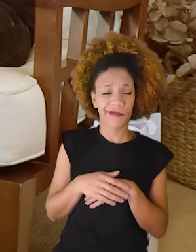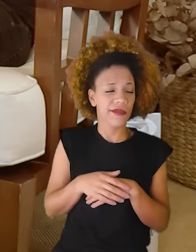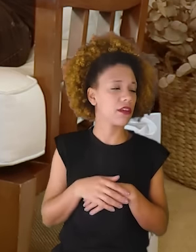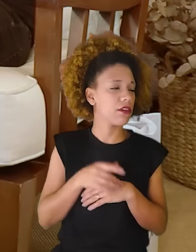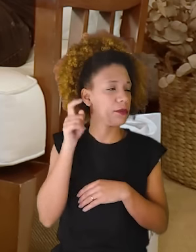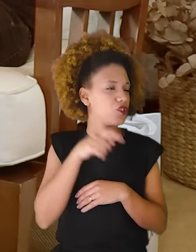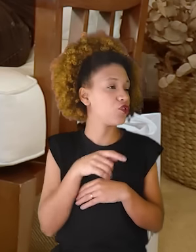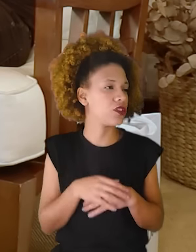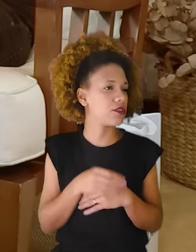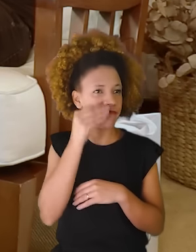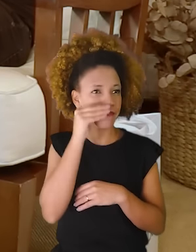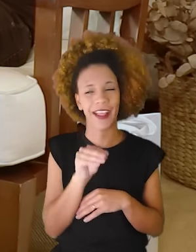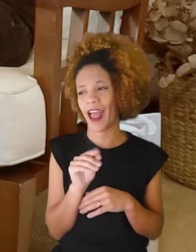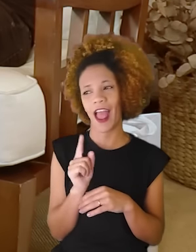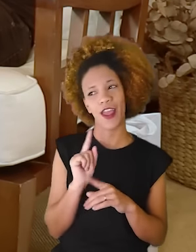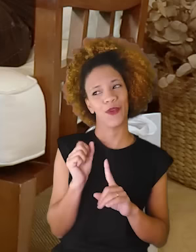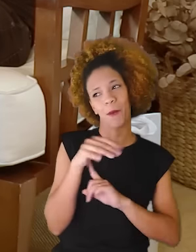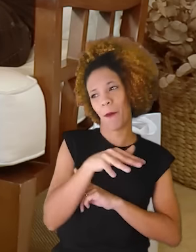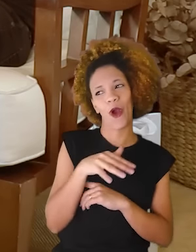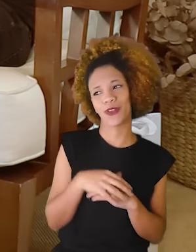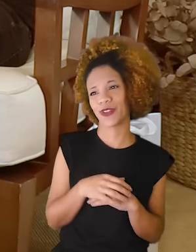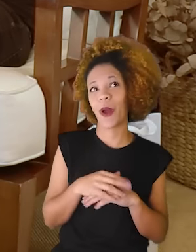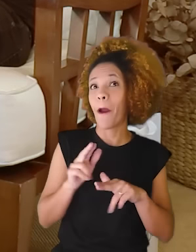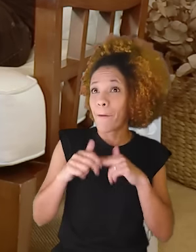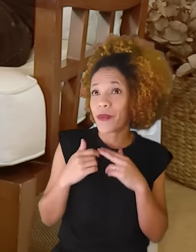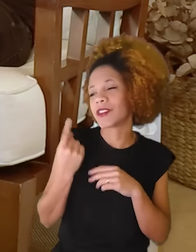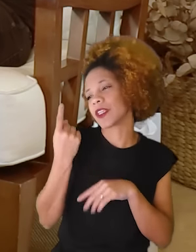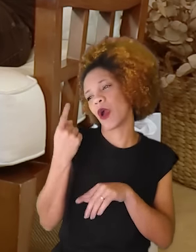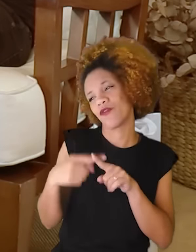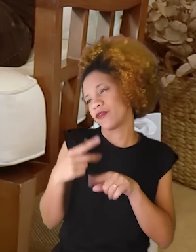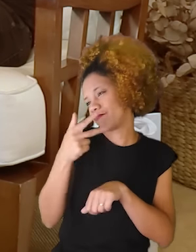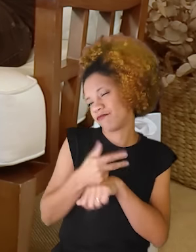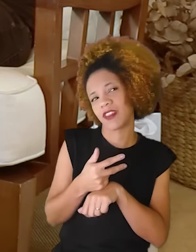não reagiu aí Eu não posto Ah isso é interessante por isso que hoje eu faço um vídeo por mês dois